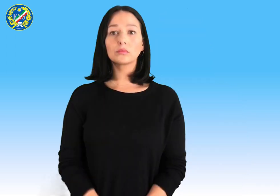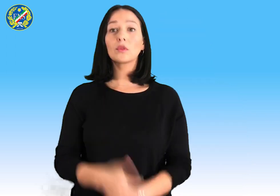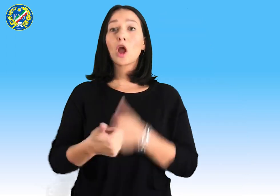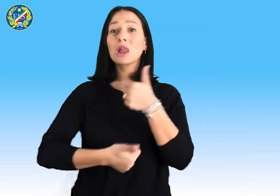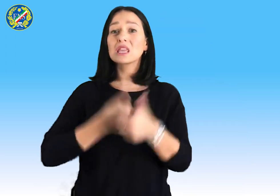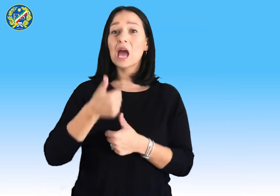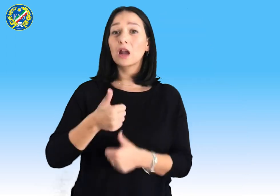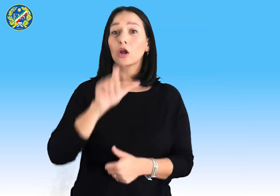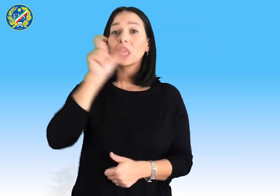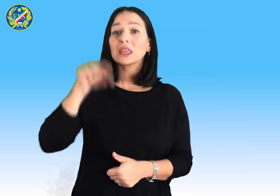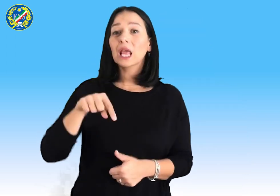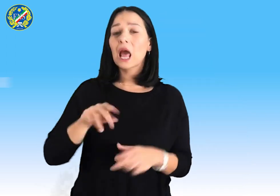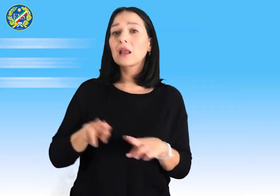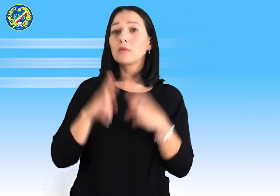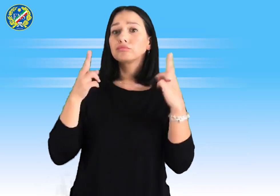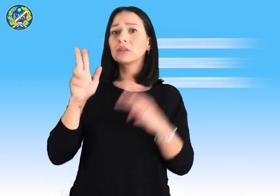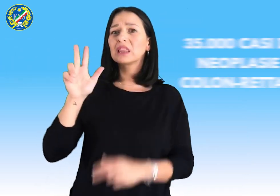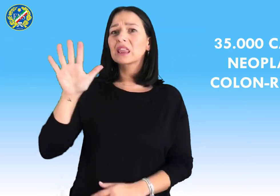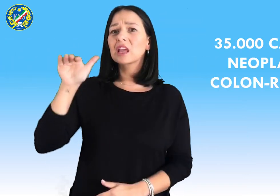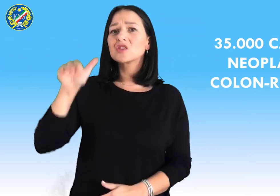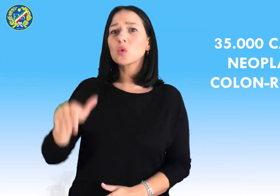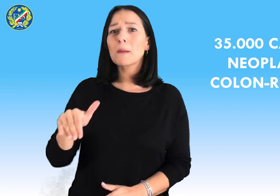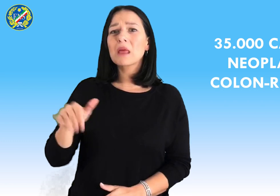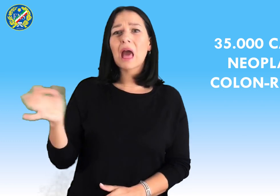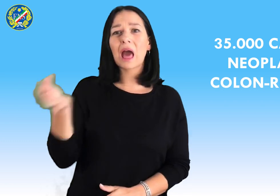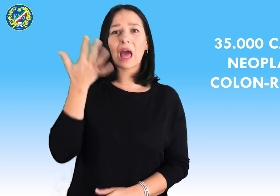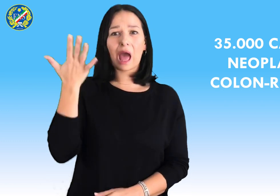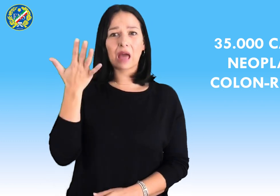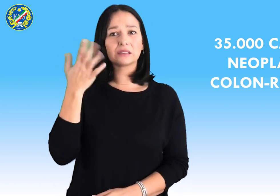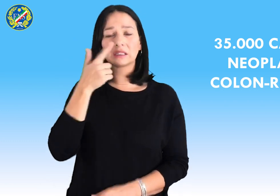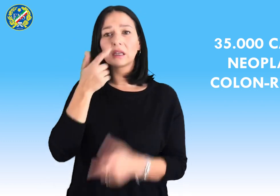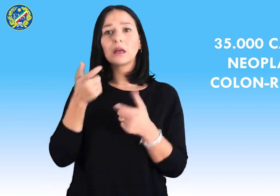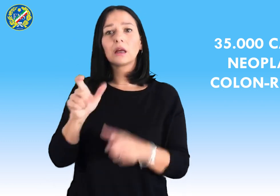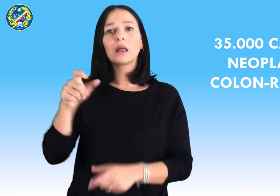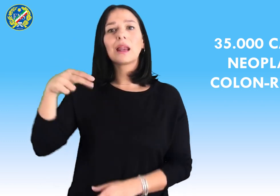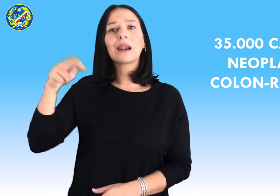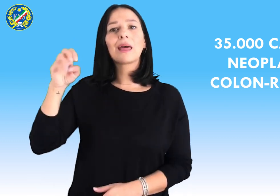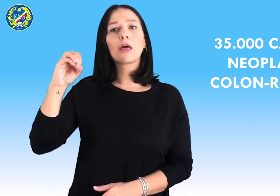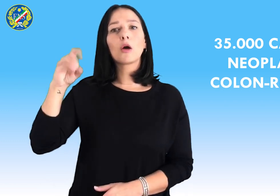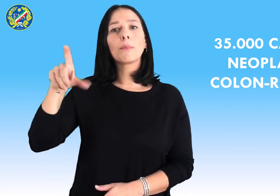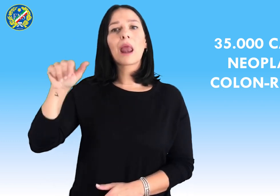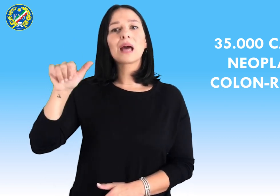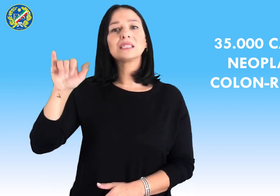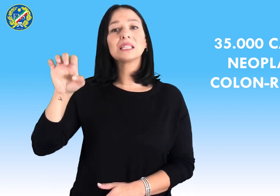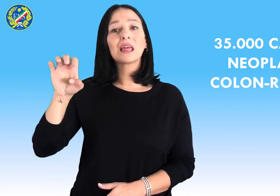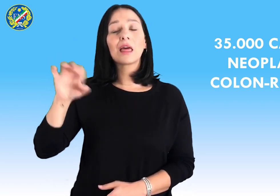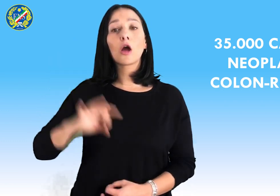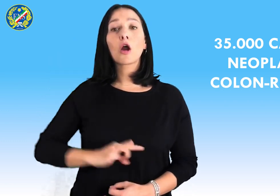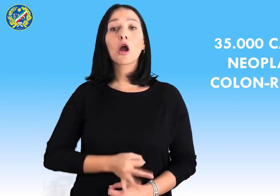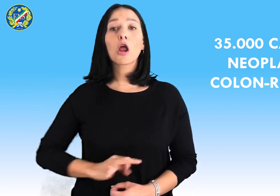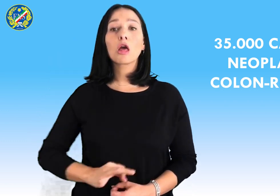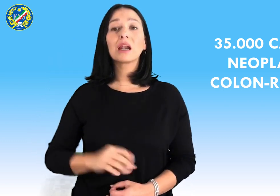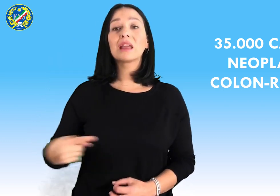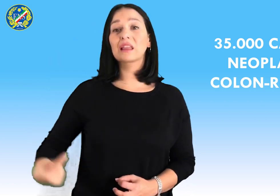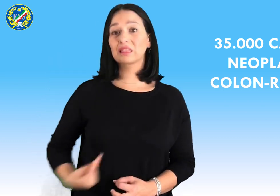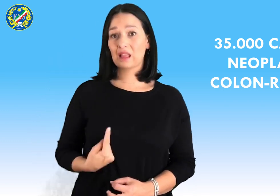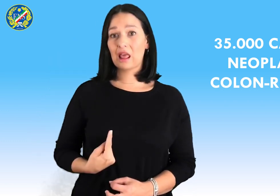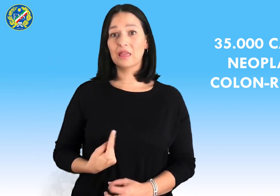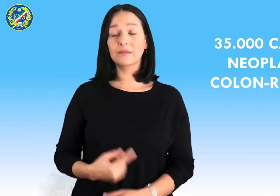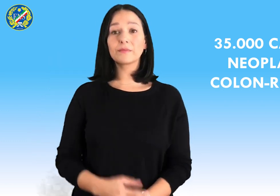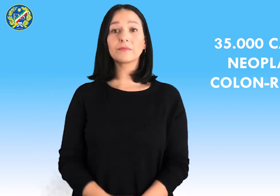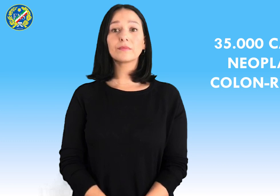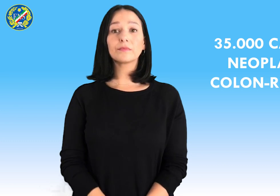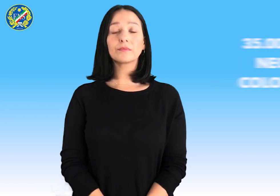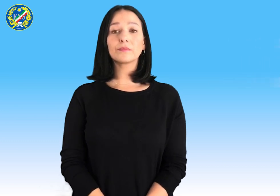Ogni anno in Italia vengono diagnosticati circa 35.00 nuovi casi di neoplasie colon-rettali.